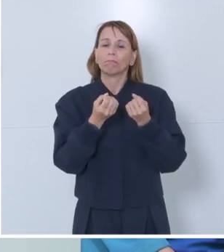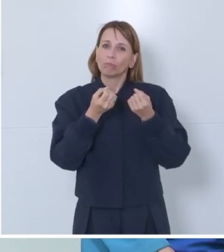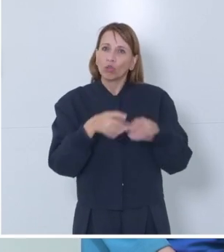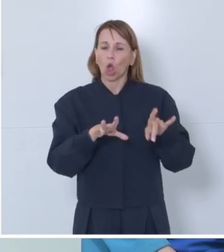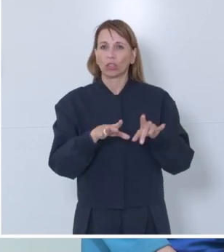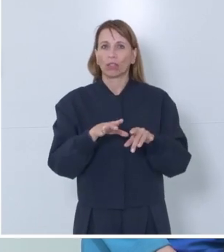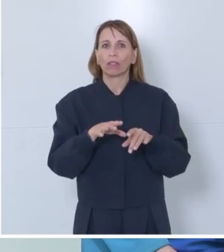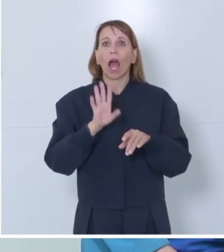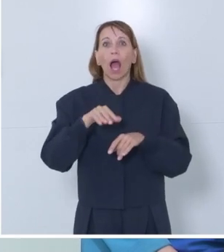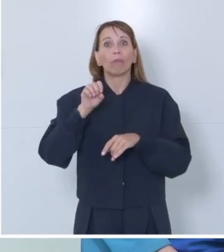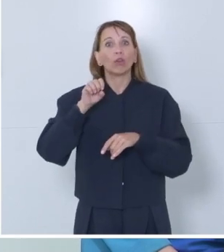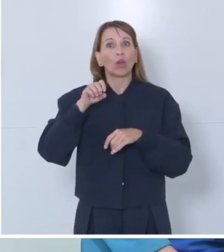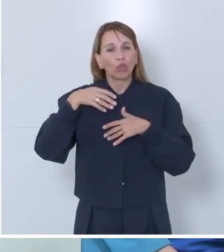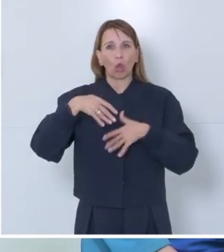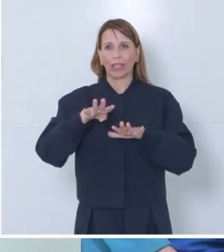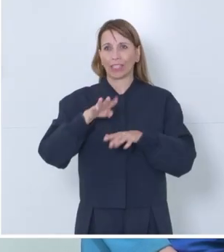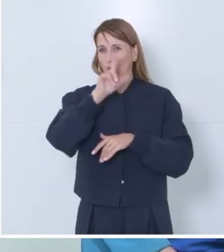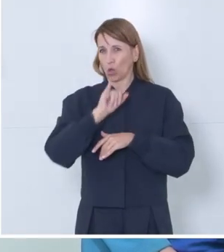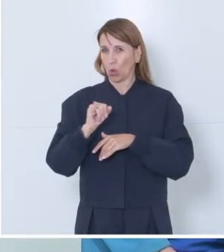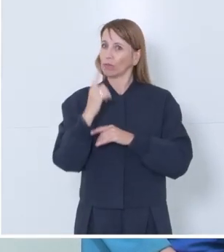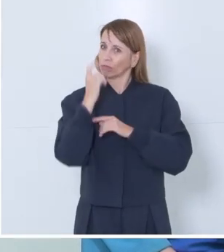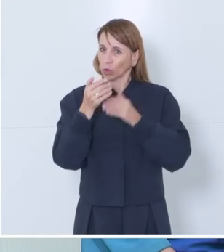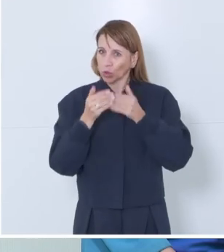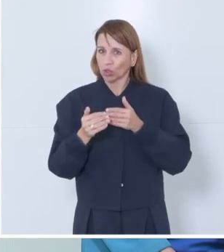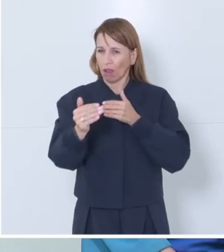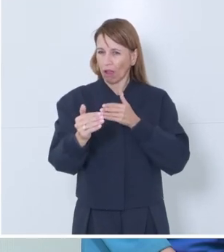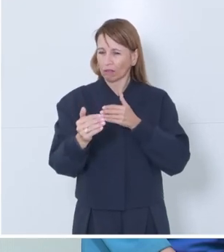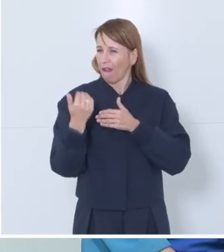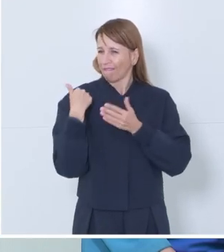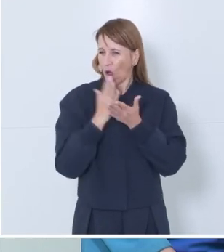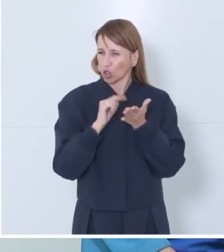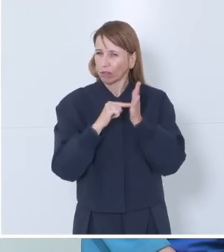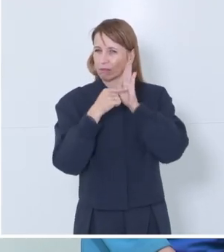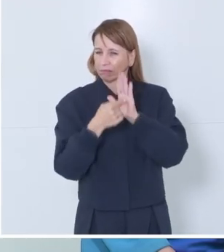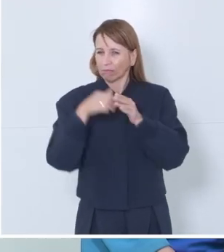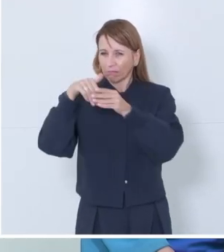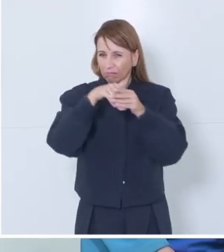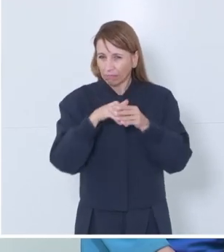auch in Kraft getreten. Die Eckpunkte hab Ihnen bereits vorstellen dürfen. Wir haben letztes